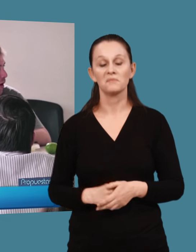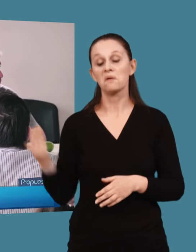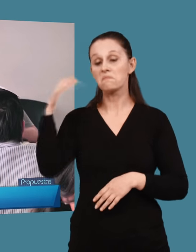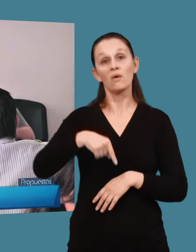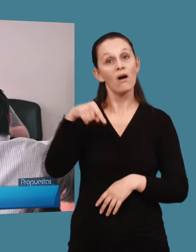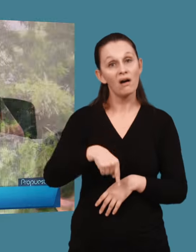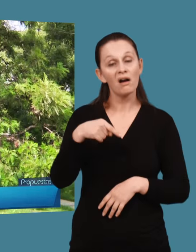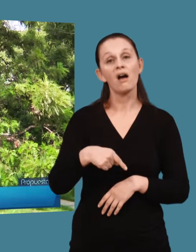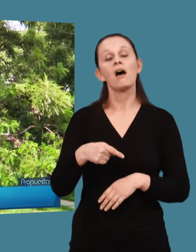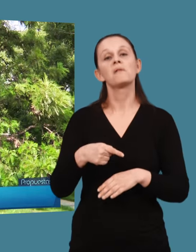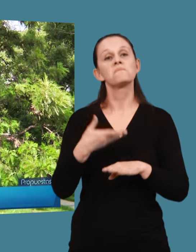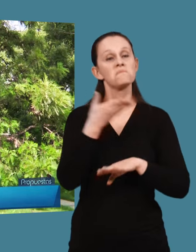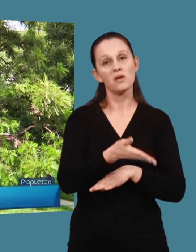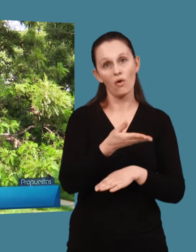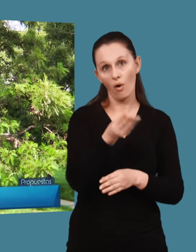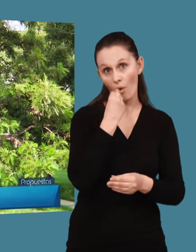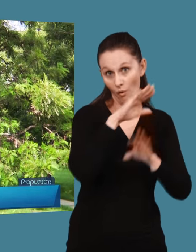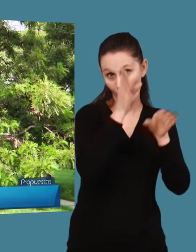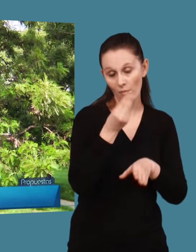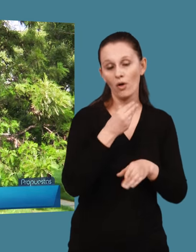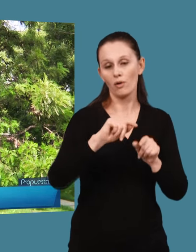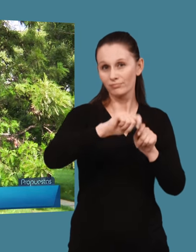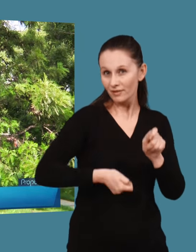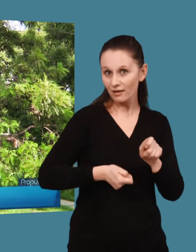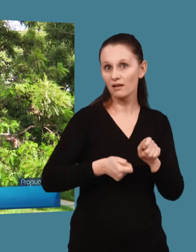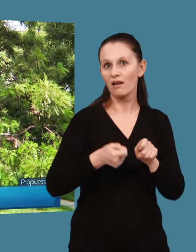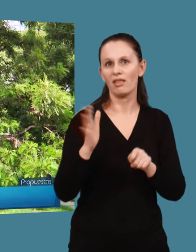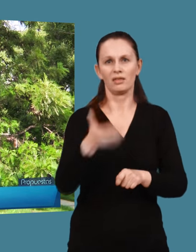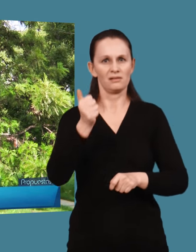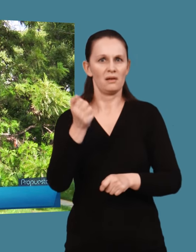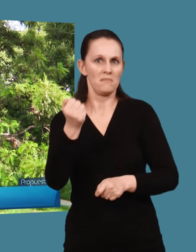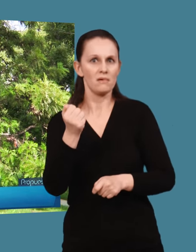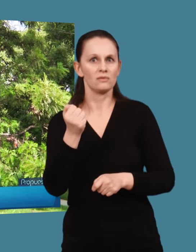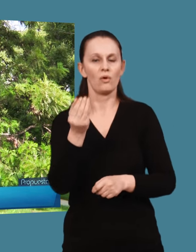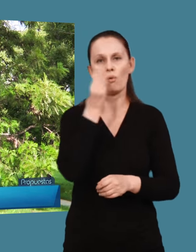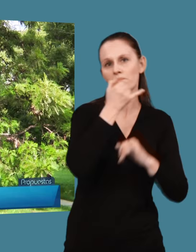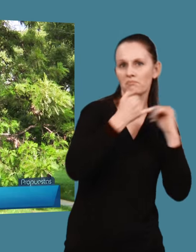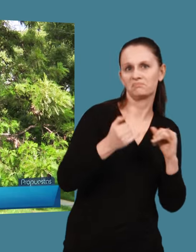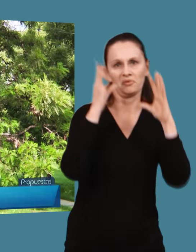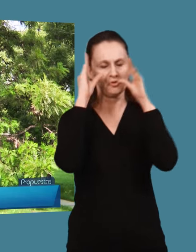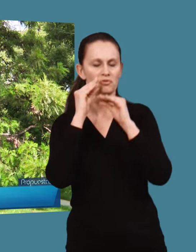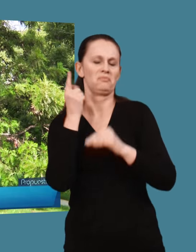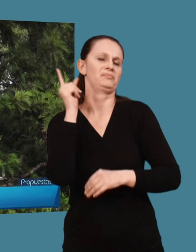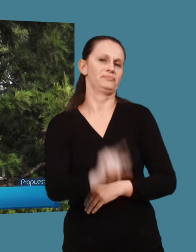Vengo acá y pido en el comedor, saco el ticket. $16 como día y noche. Re barato.